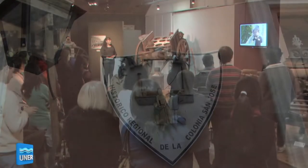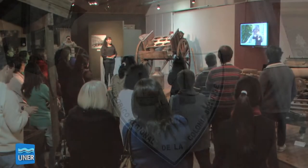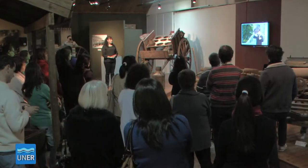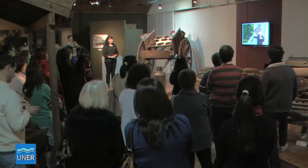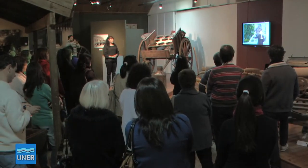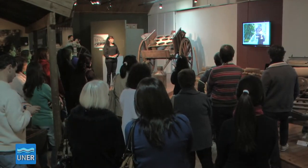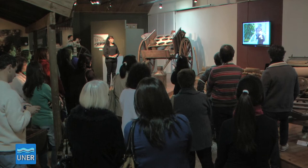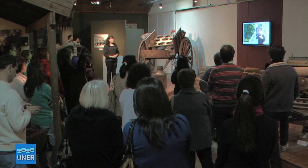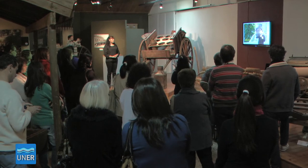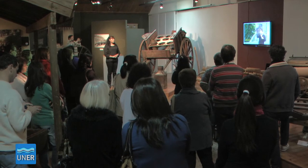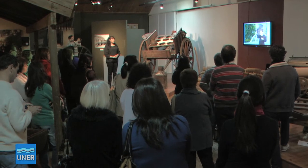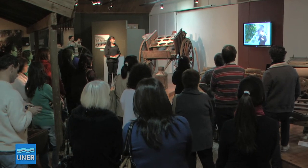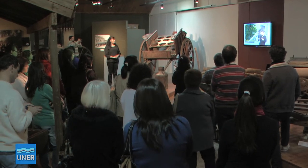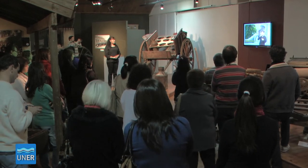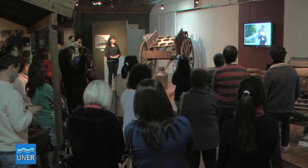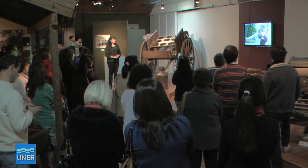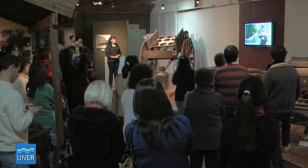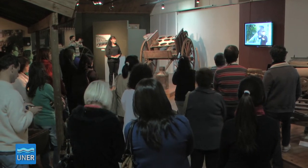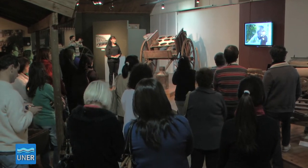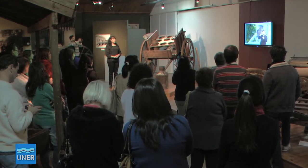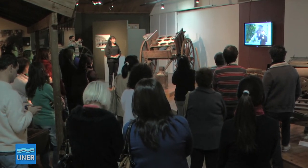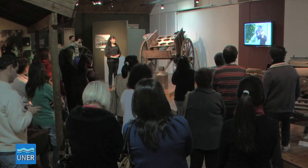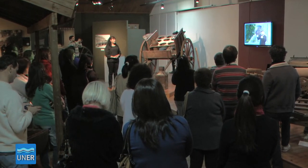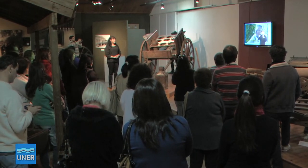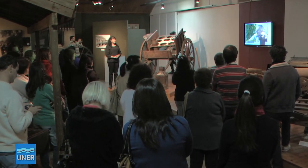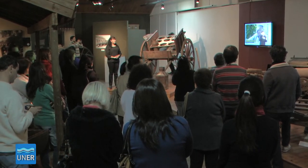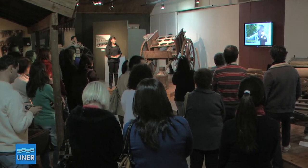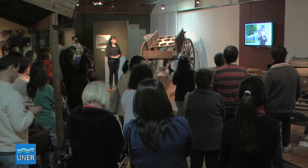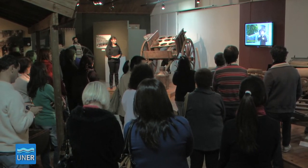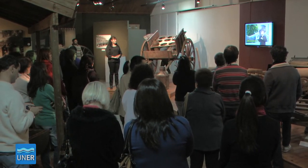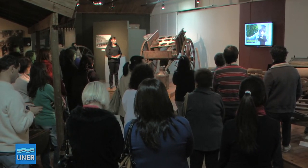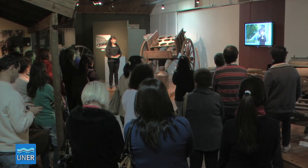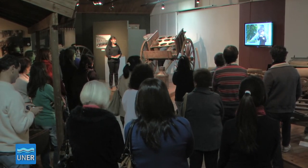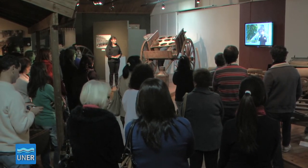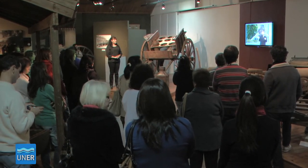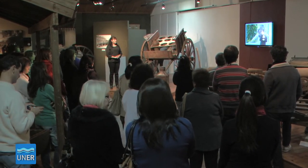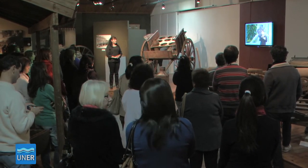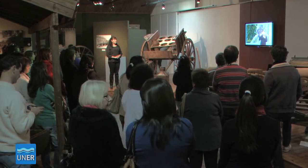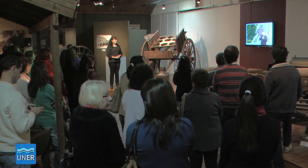Alumnos de la Tecnicatura Universitaria en Interpretación de Lengua de Señas Argentina-Español,